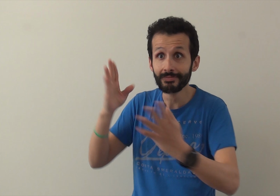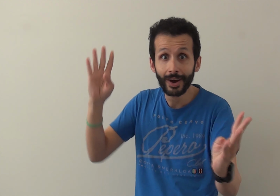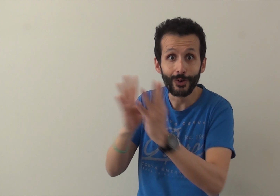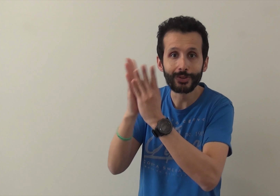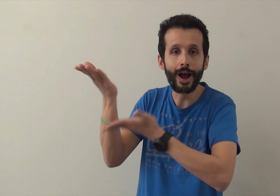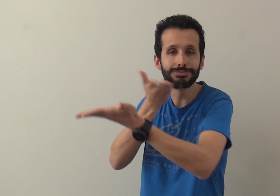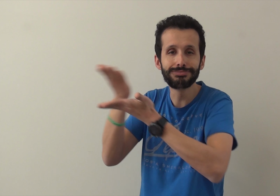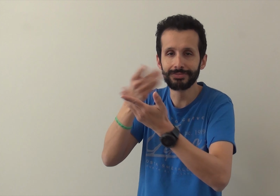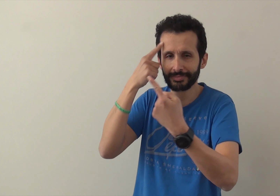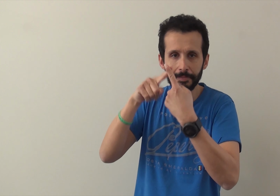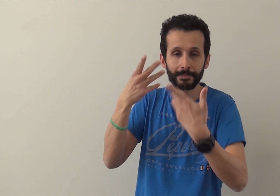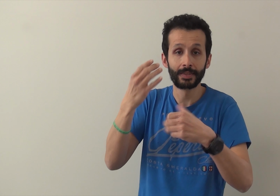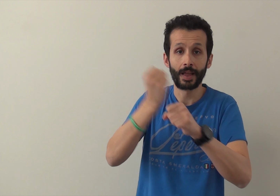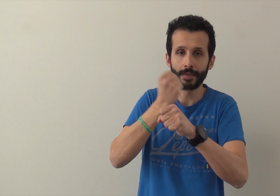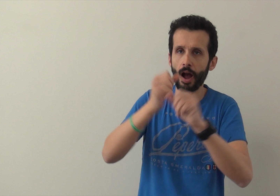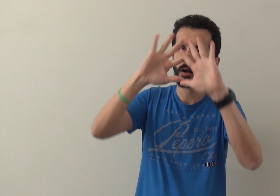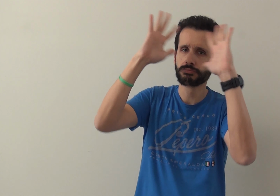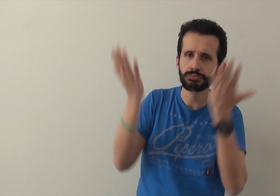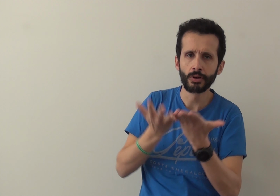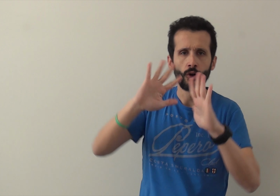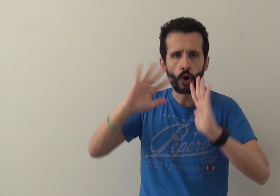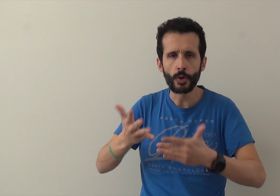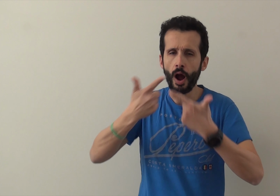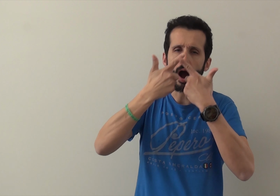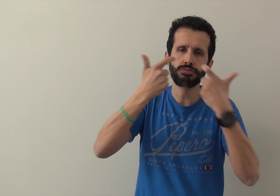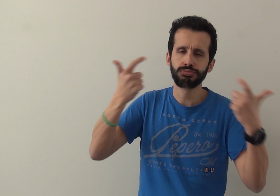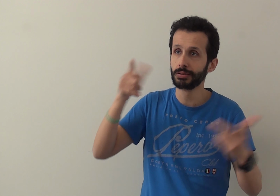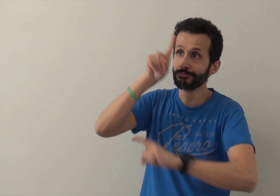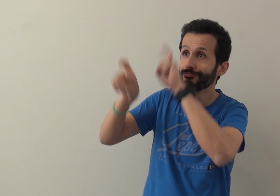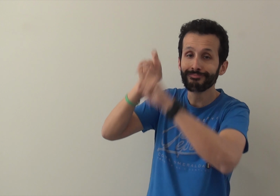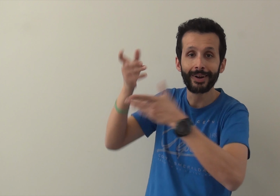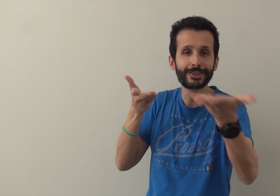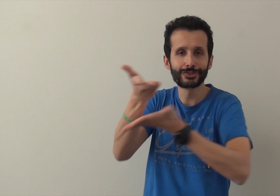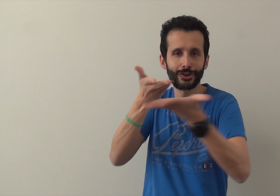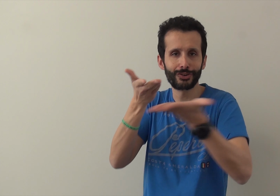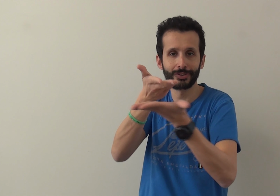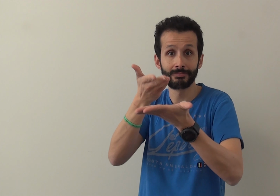Une rencontre pour découvrir son travail, lui poser des questions, échanger...